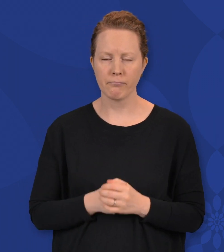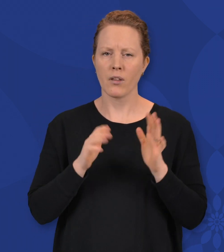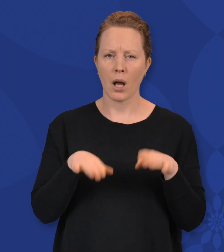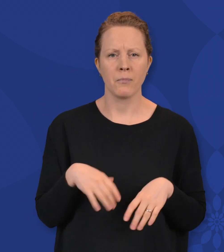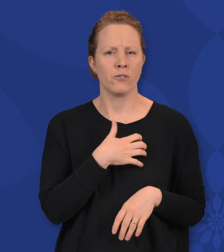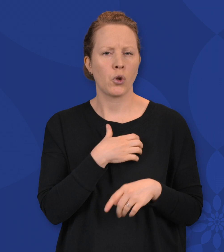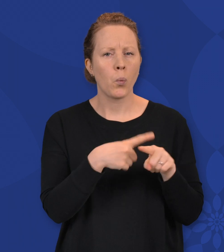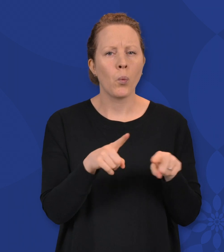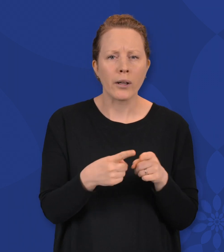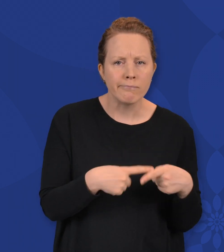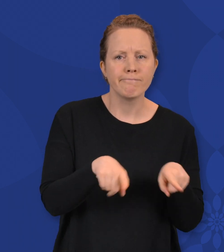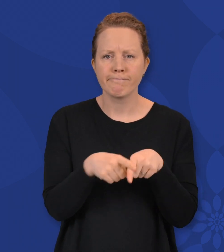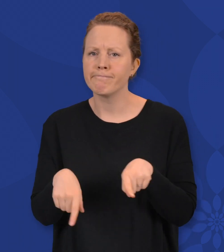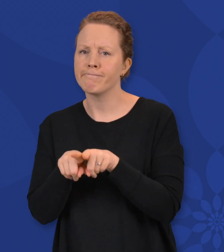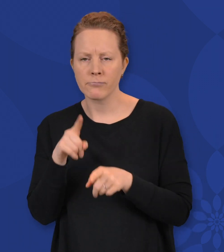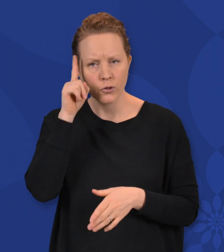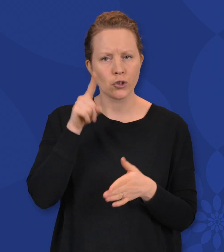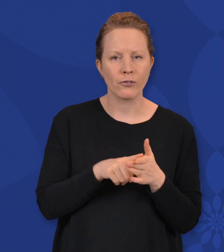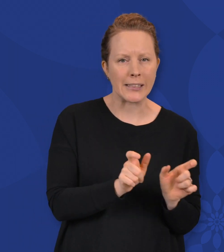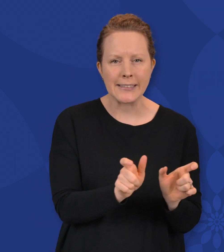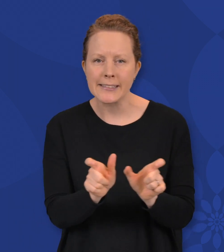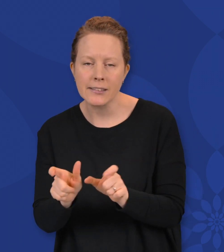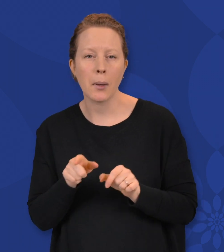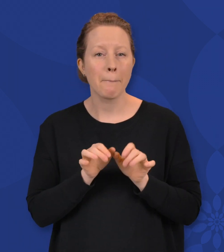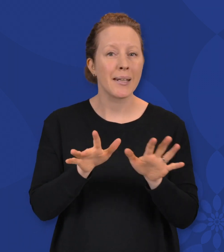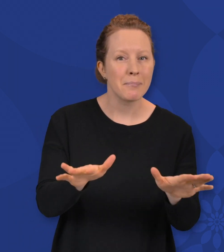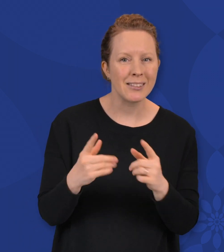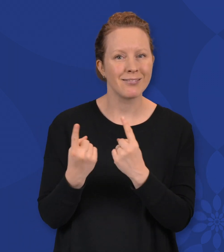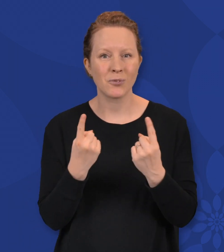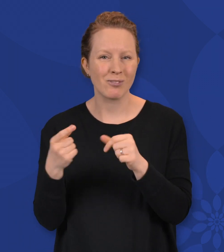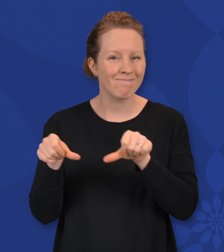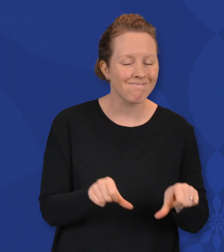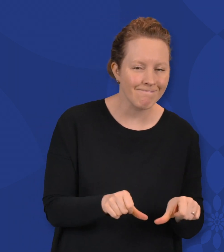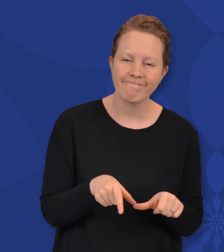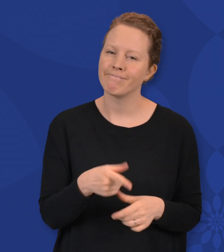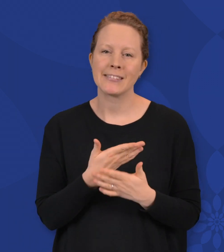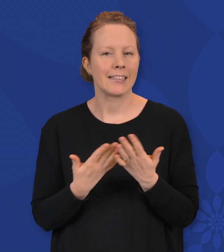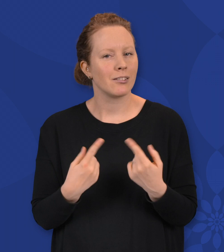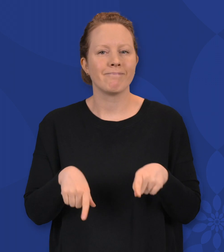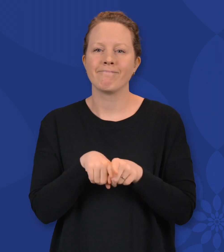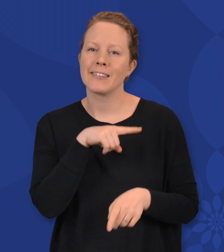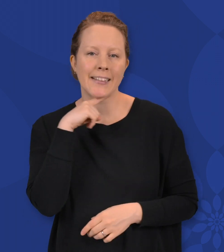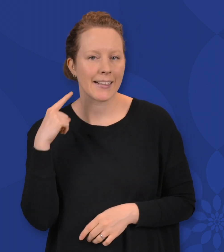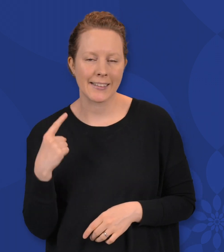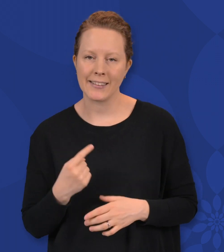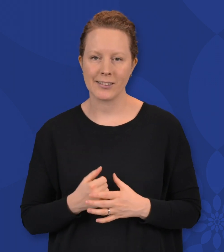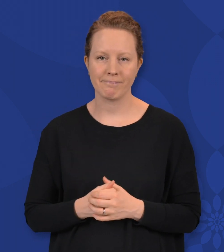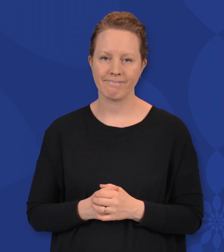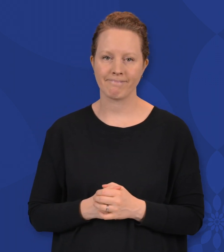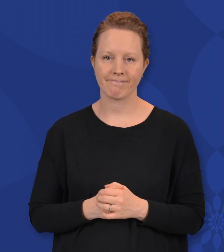Genom de åtgärder som vidtagits tidigare har man inte i tillräcklig grad - lyckats förhindra att epidemiläget försämras.